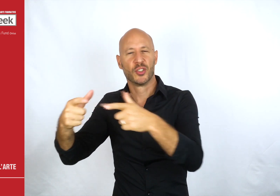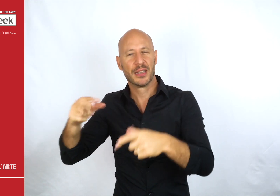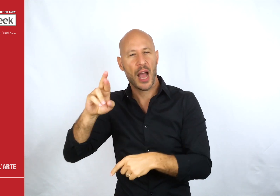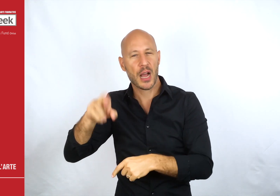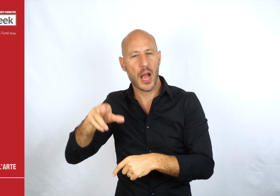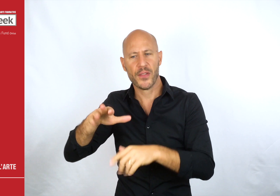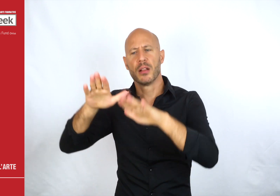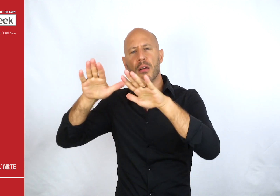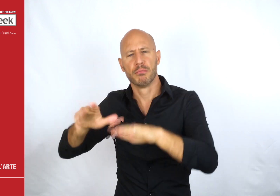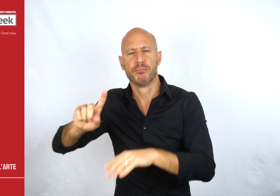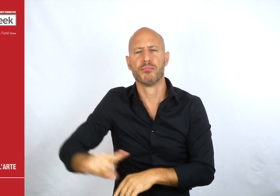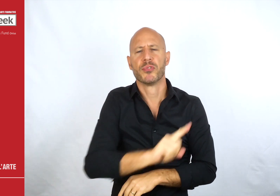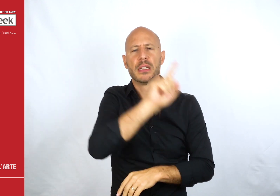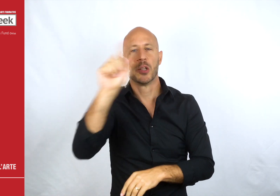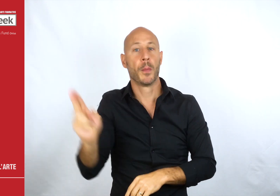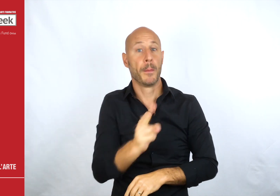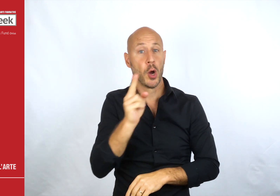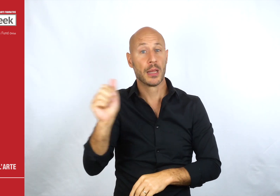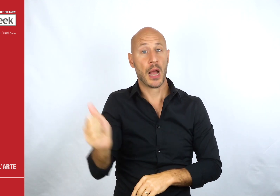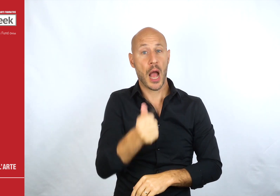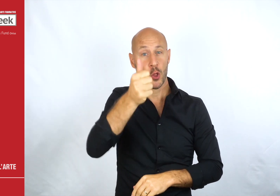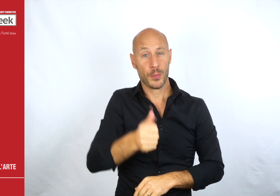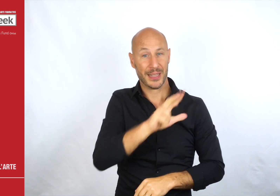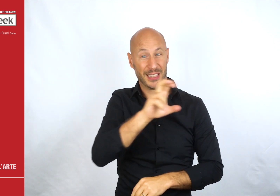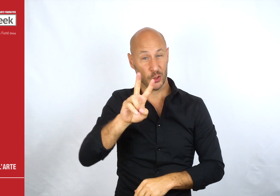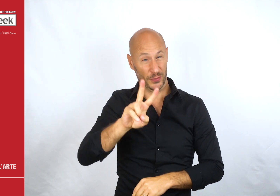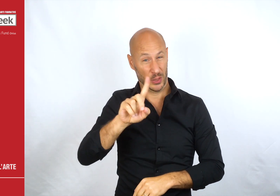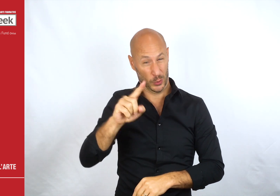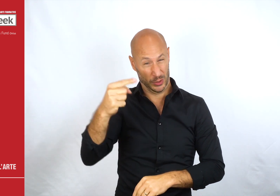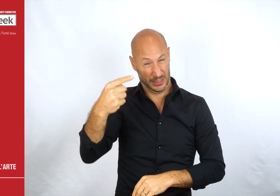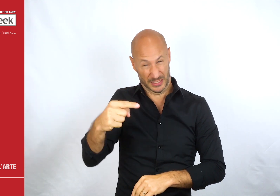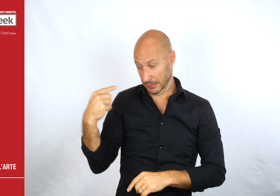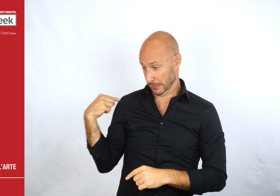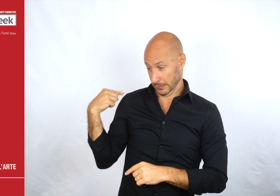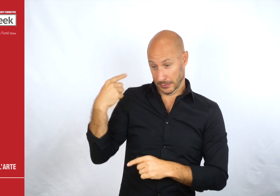e si stabilì infine a Ravenna dove rimase fino alla sua morte nel 1321.